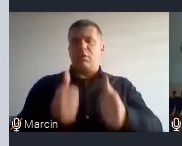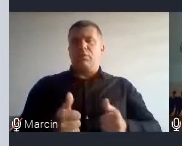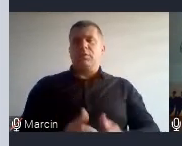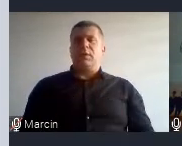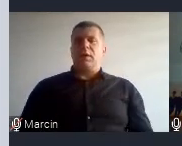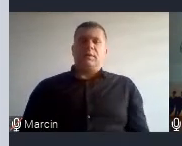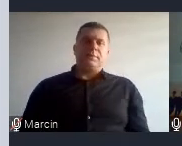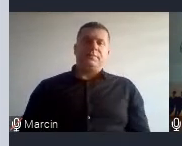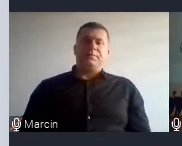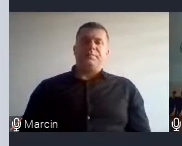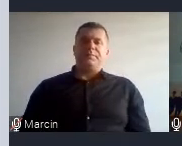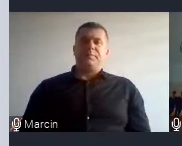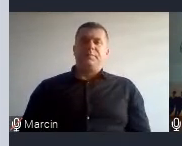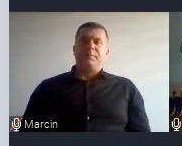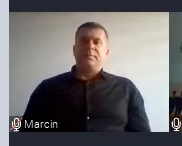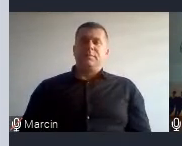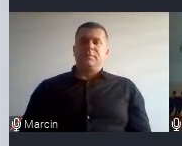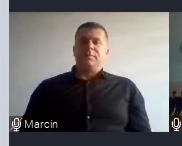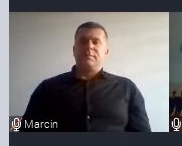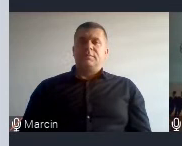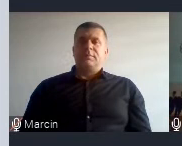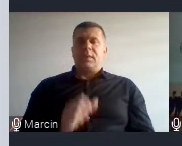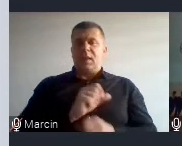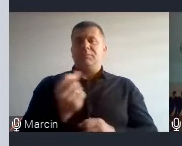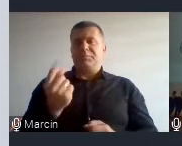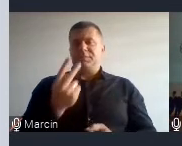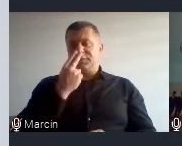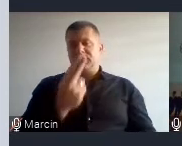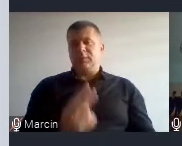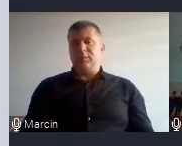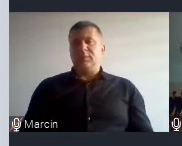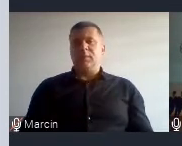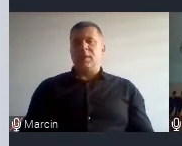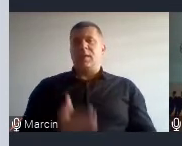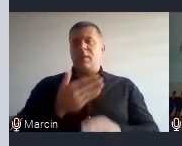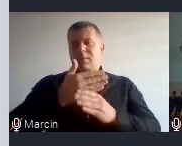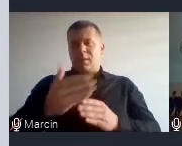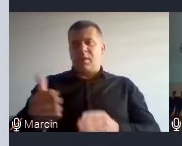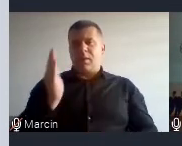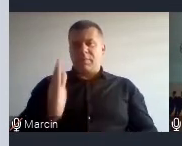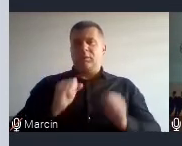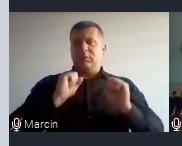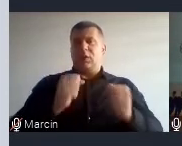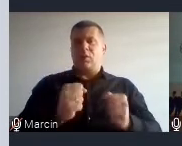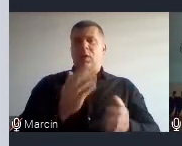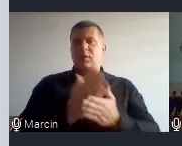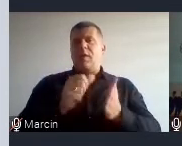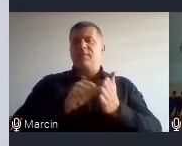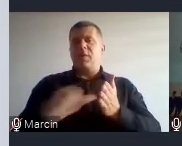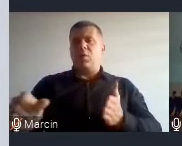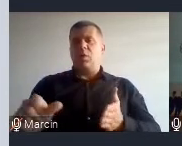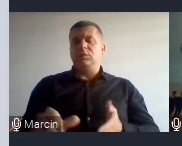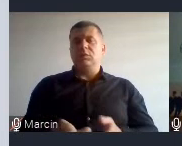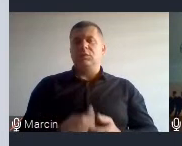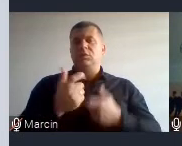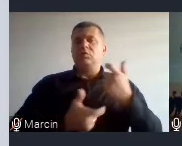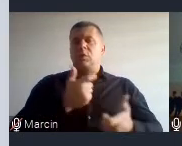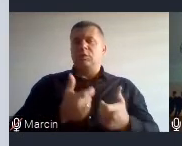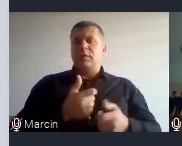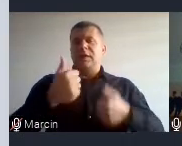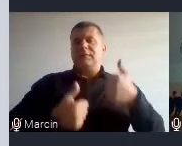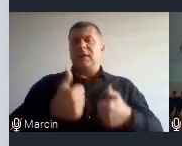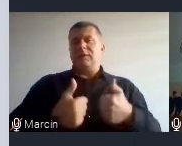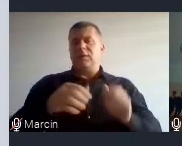który się pojawia, natomiast nadal będzie działać wyłączenie stosowania zasady konkurencyjności oczywiście